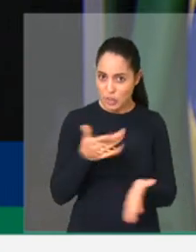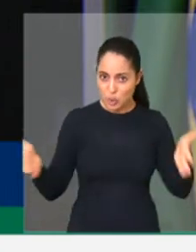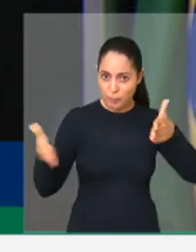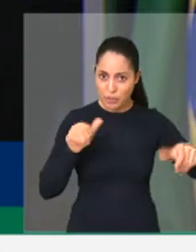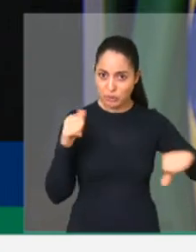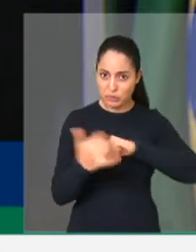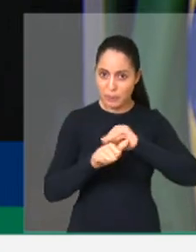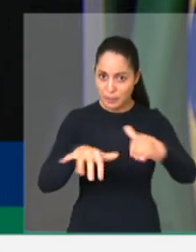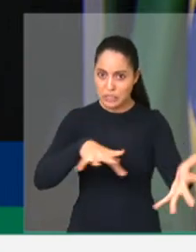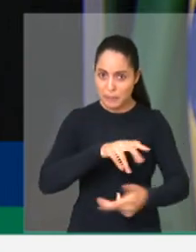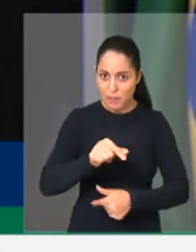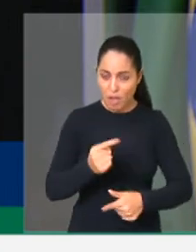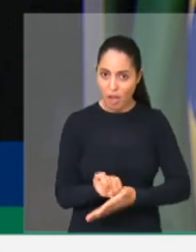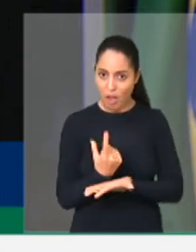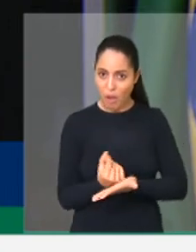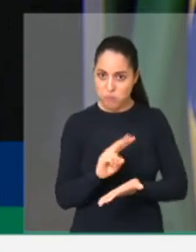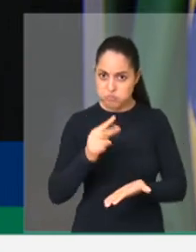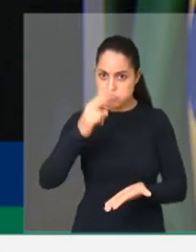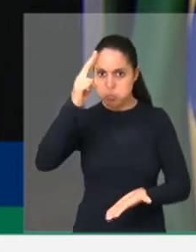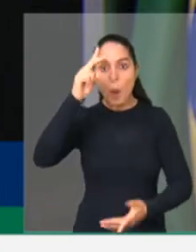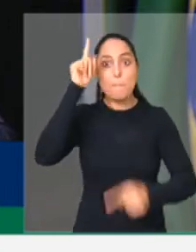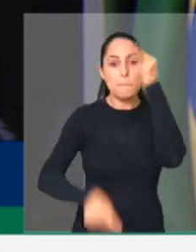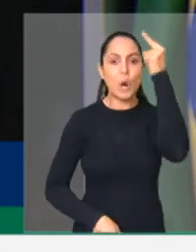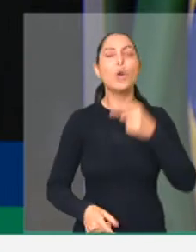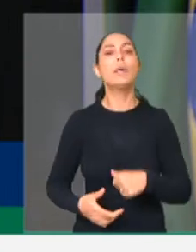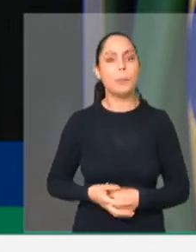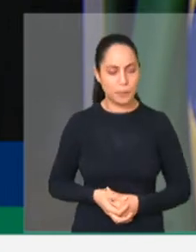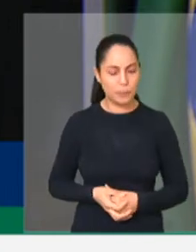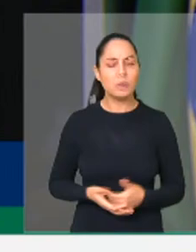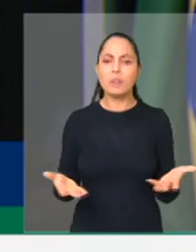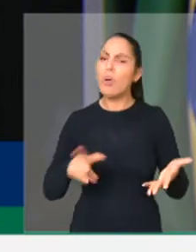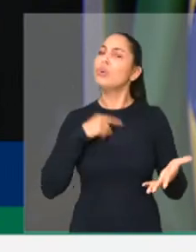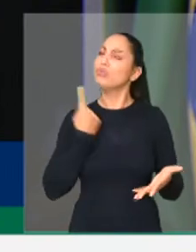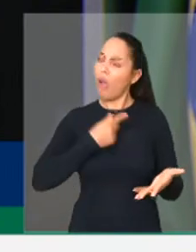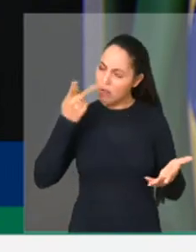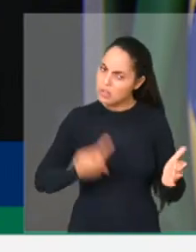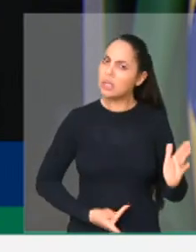POSSA FREAR NO PAÍS... O AUMENTO DE ALGUNS MEDICAMENTOS DE FORMA DESENFREADA COMO ESTÁ ACONTECENDO HOJE NO